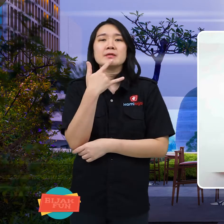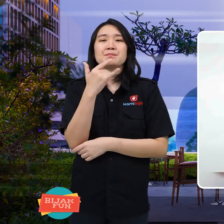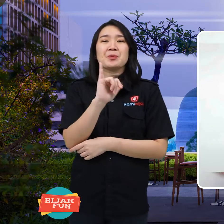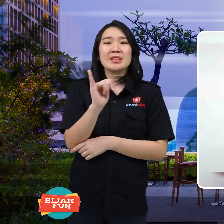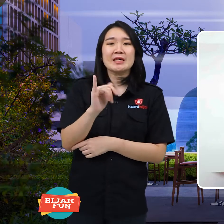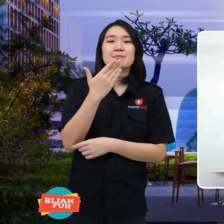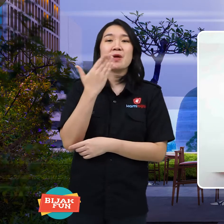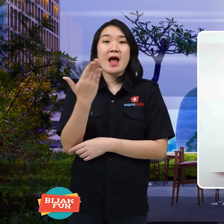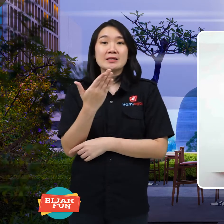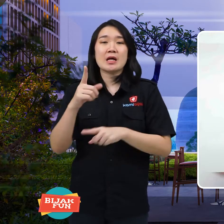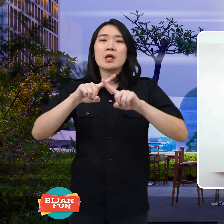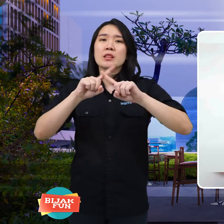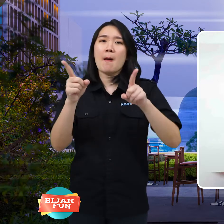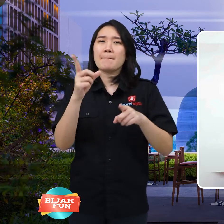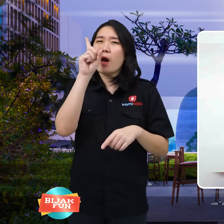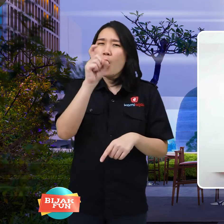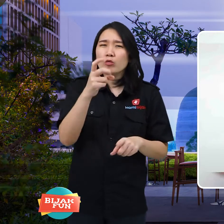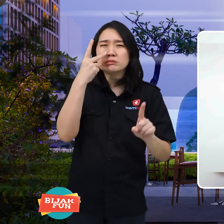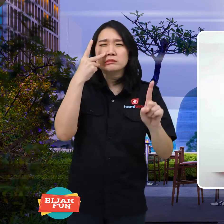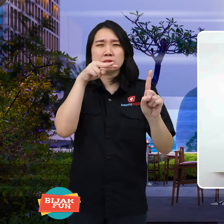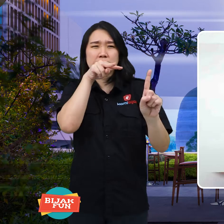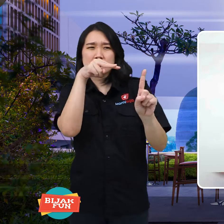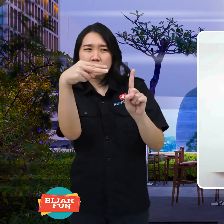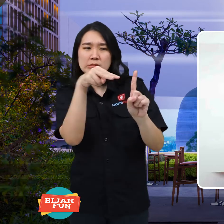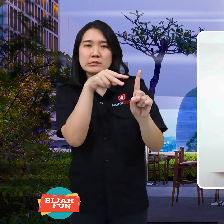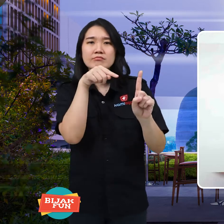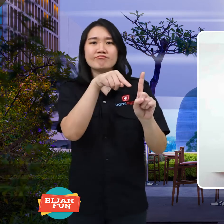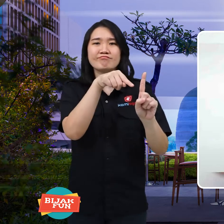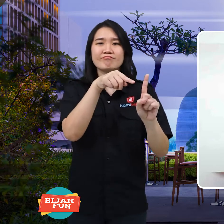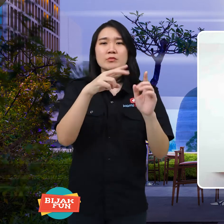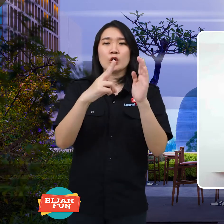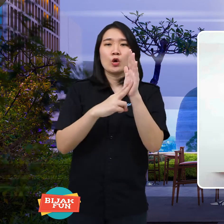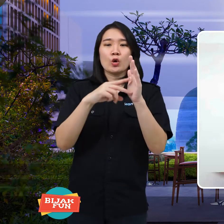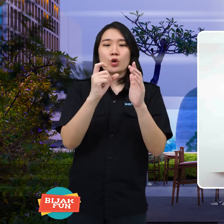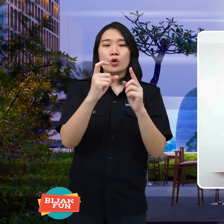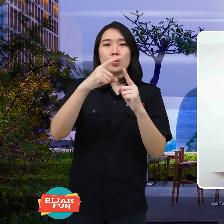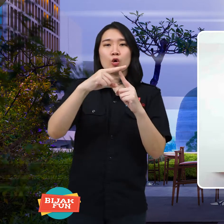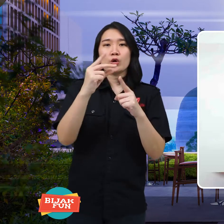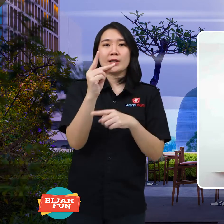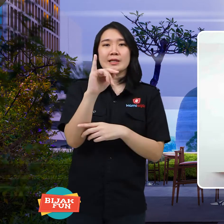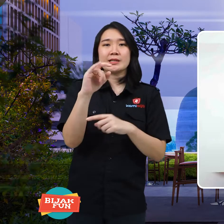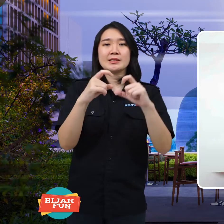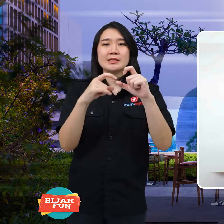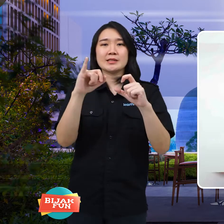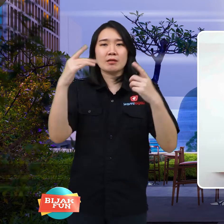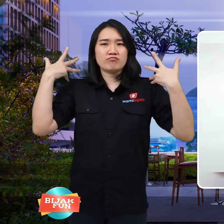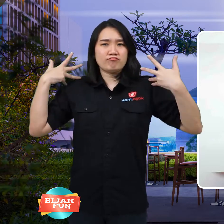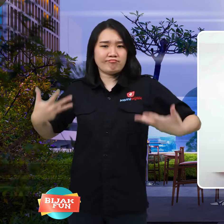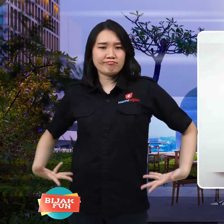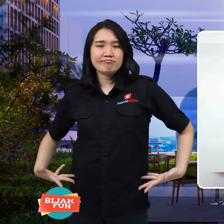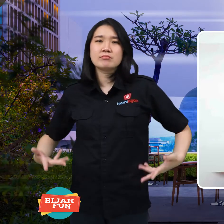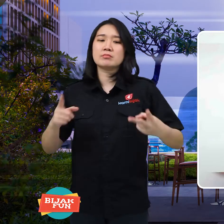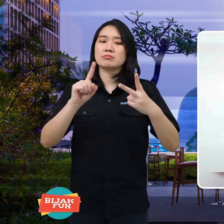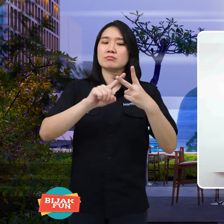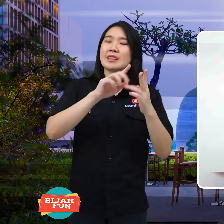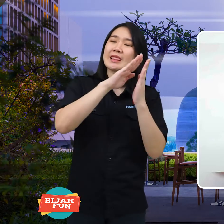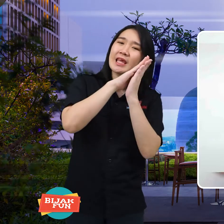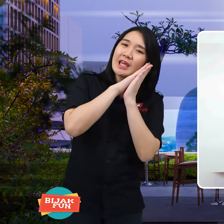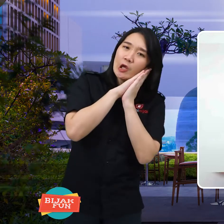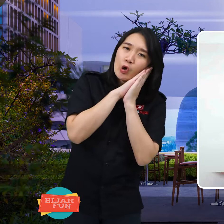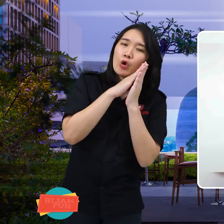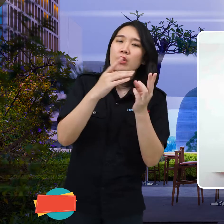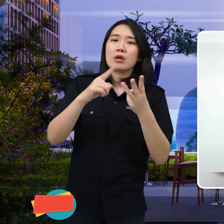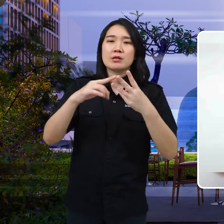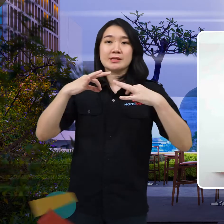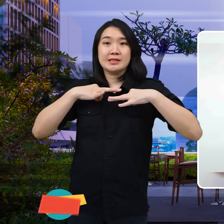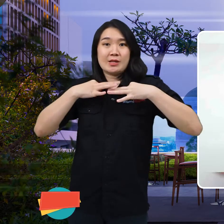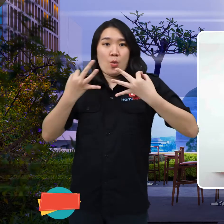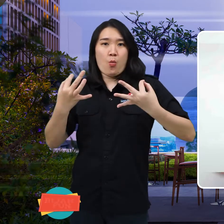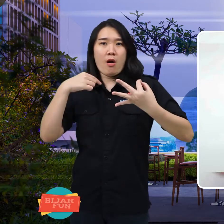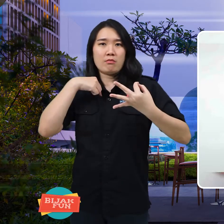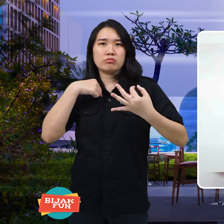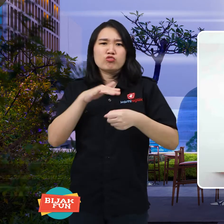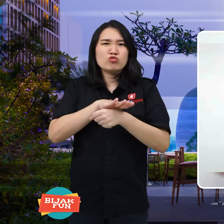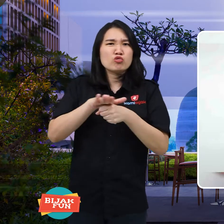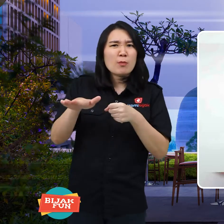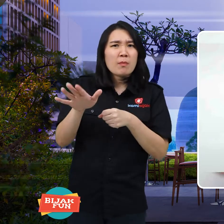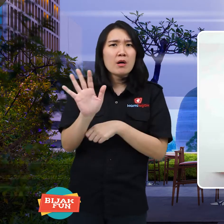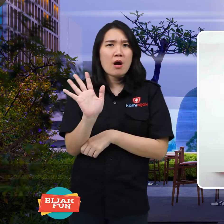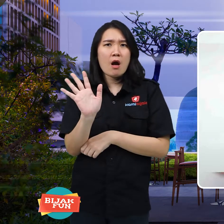tetapi harus memperhatikan asupan nutrisi, tidur, dan kondisi psikologis yang cukup.